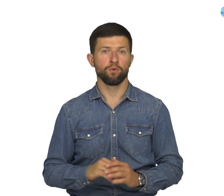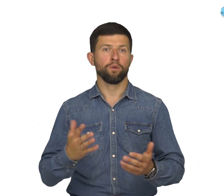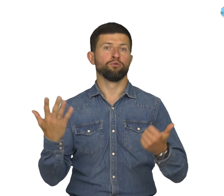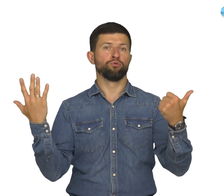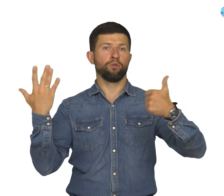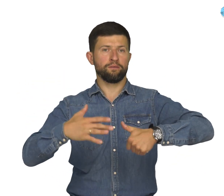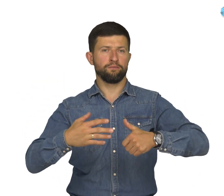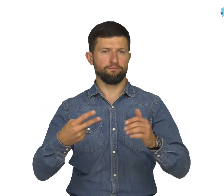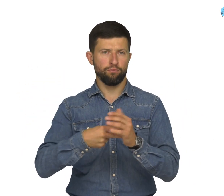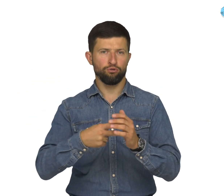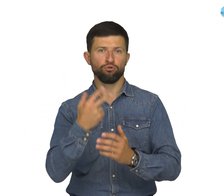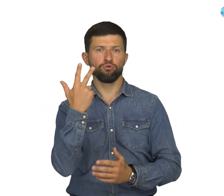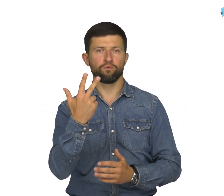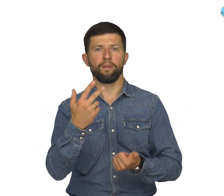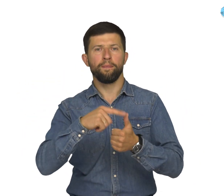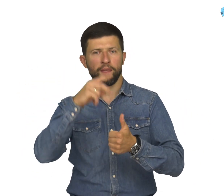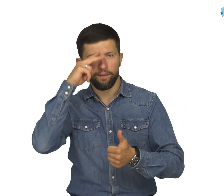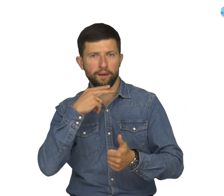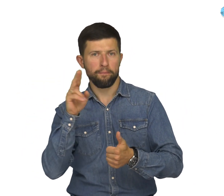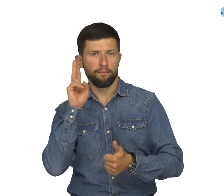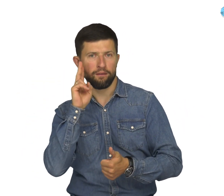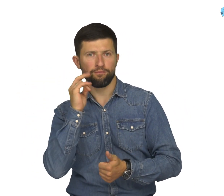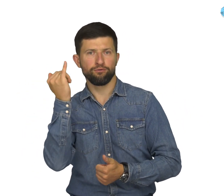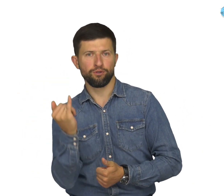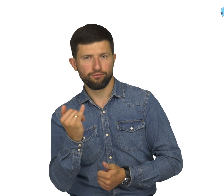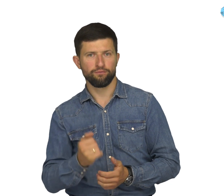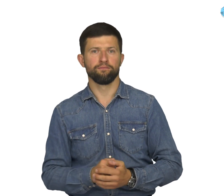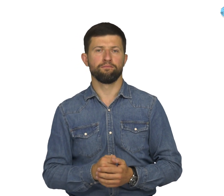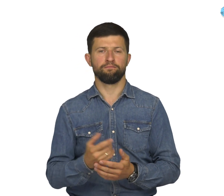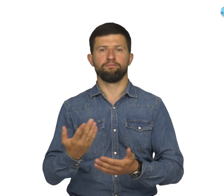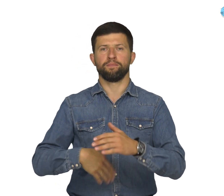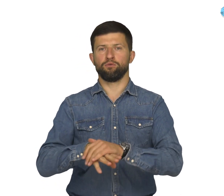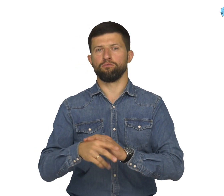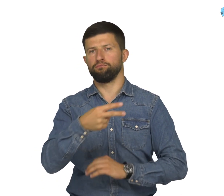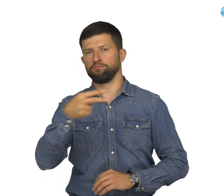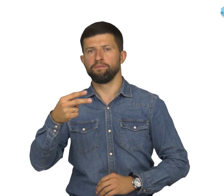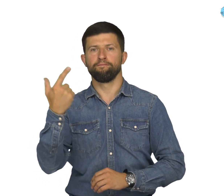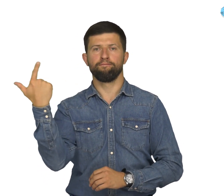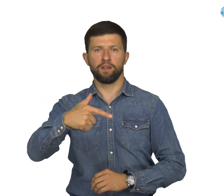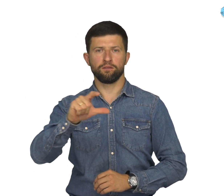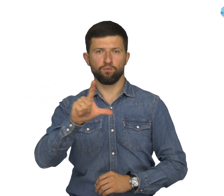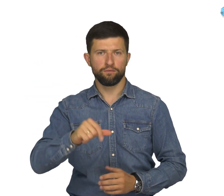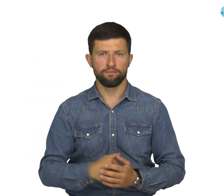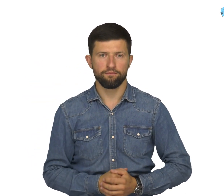6000:3 (-> tata, mama i dziecko) wynosi 2000 zł.